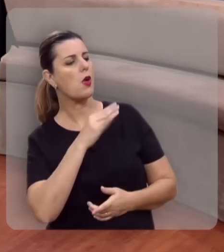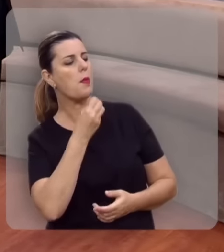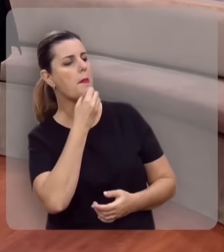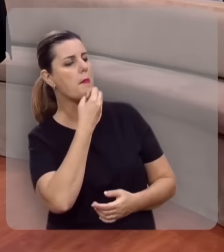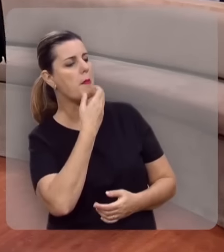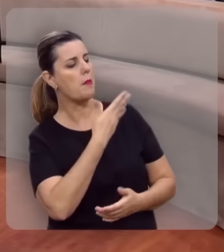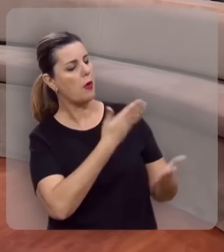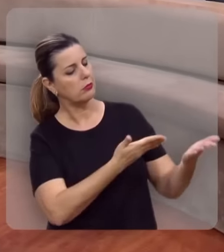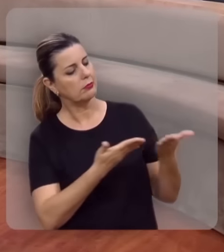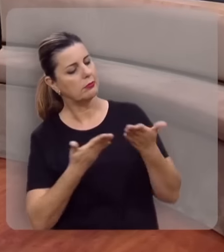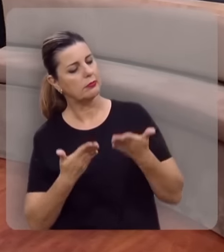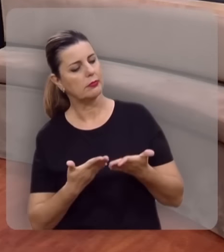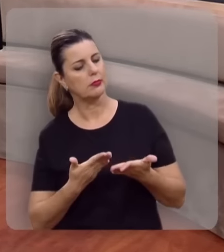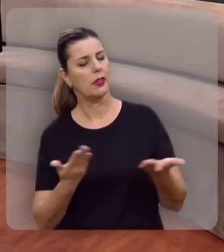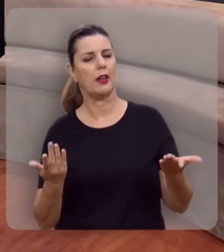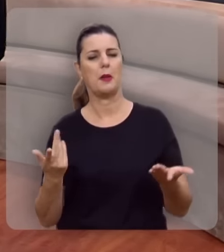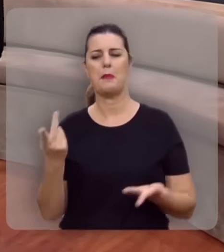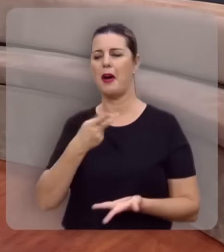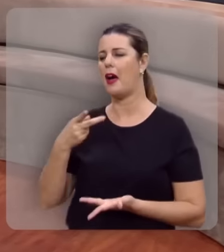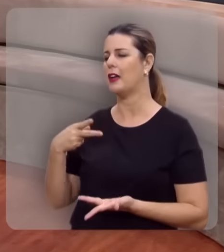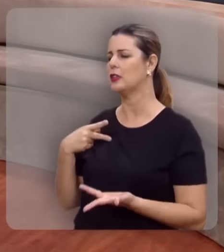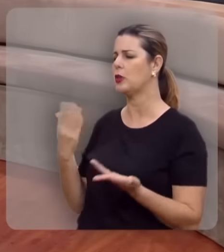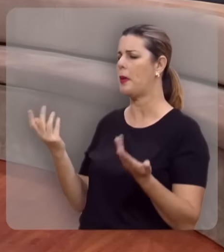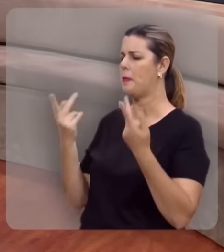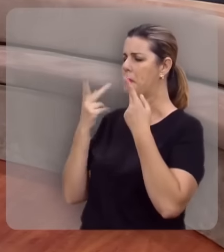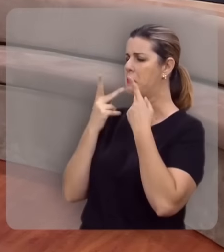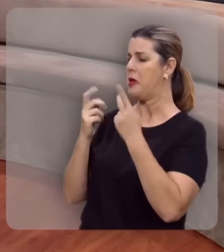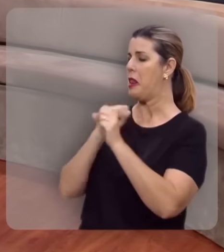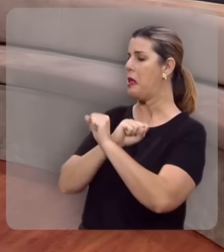bom teu irmão aqui mais uma vez. Reverendo Hernandes, que mensagem libertadora,